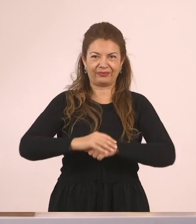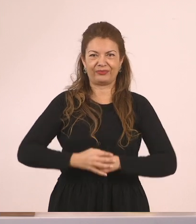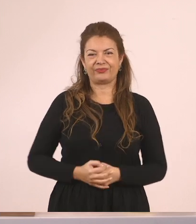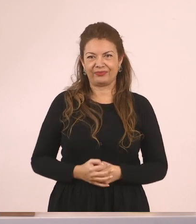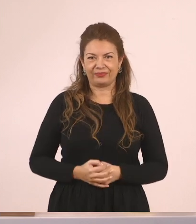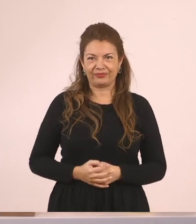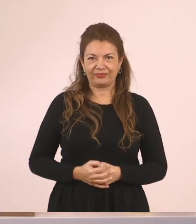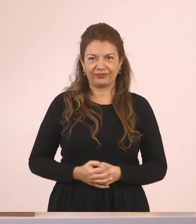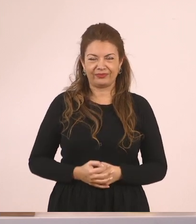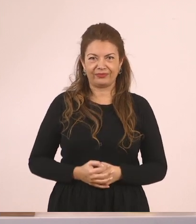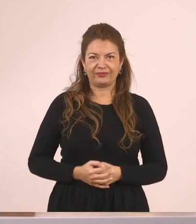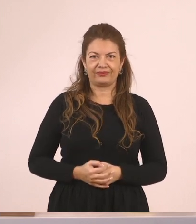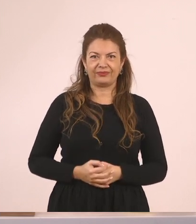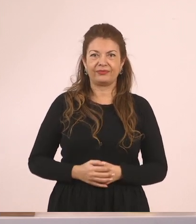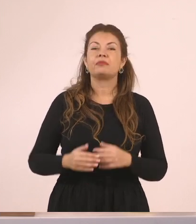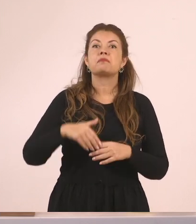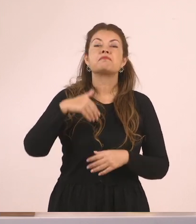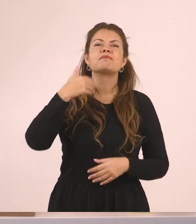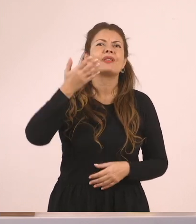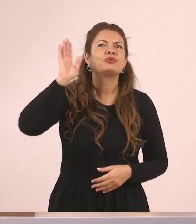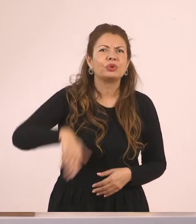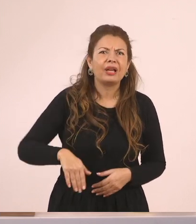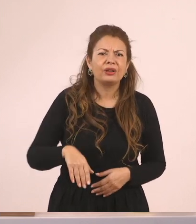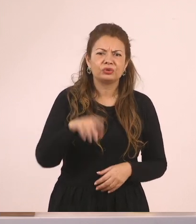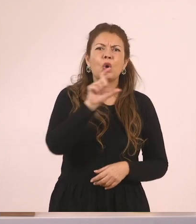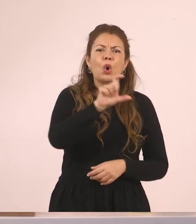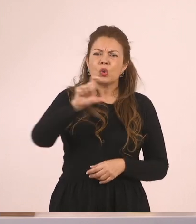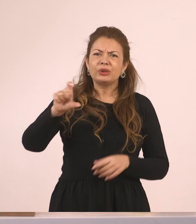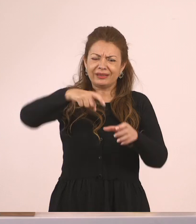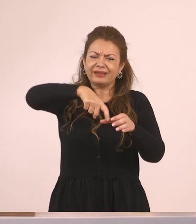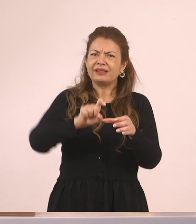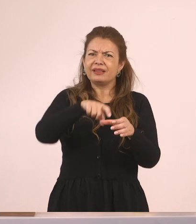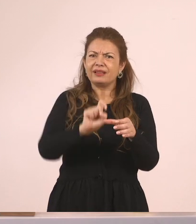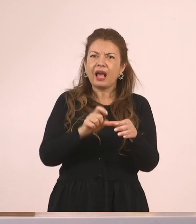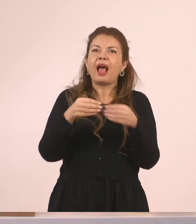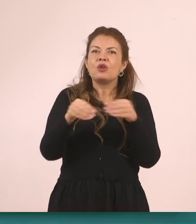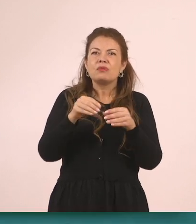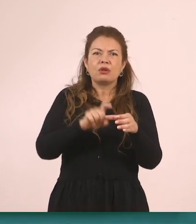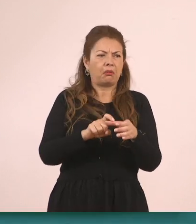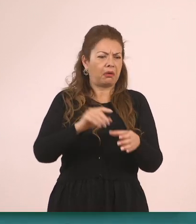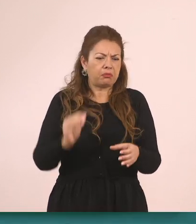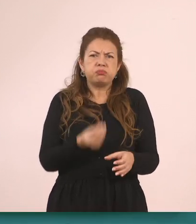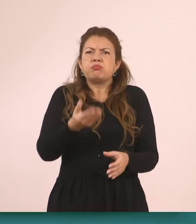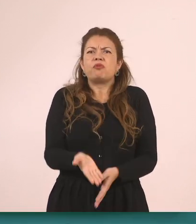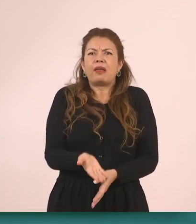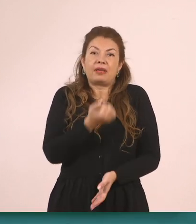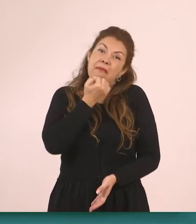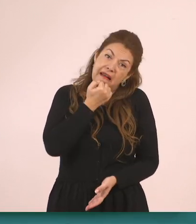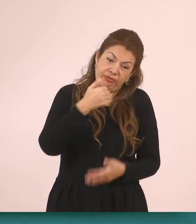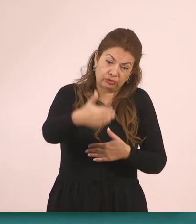Και στο τέλος πετάγεται και το Αλουμινόκουτο, που τι δουλειά είχε το αλουμινόκουτο εκεί πέρα; Προφανώς ήταν σε λάθος κάδο.